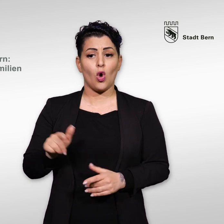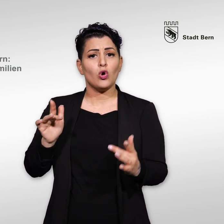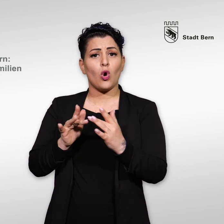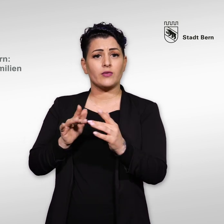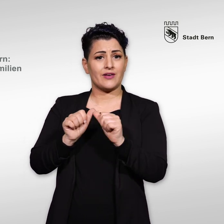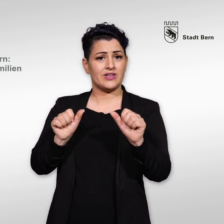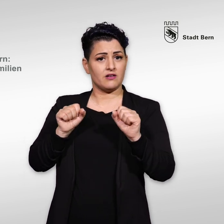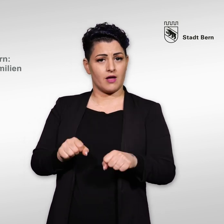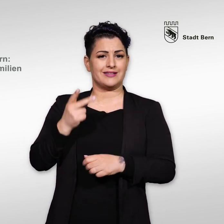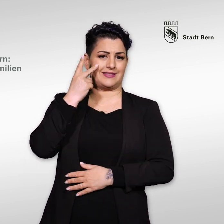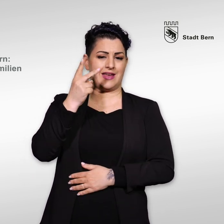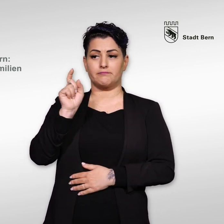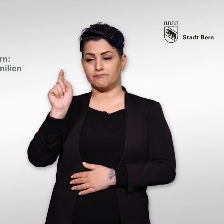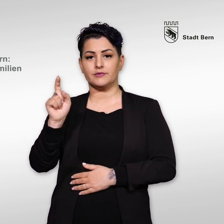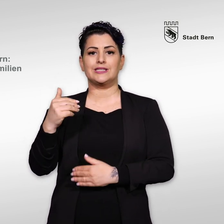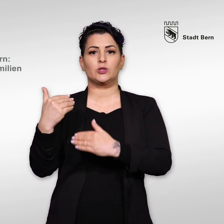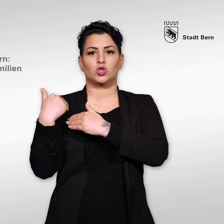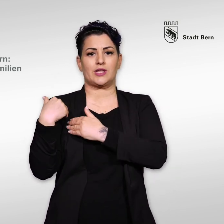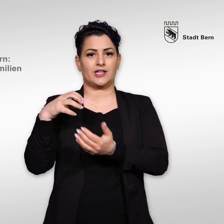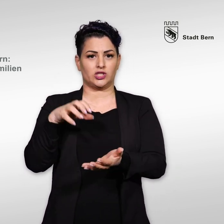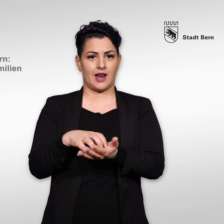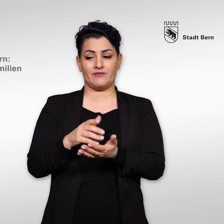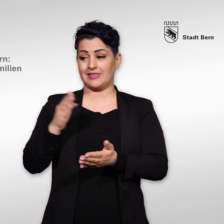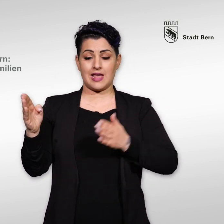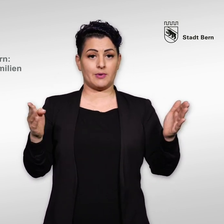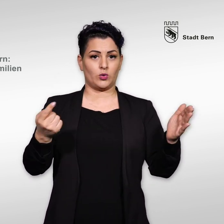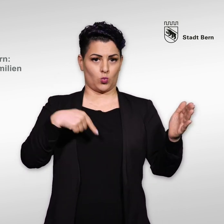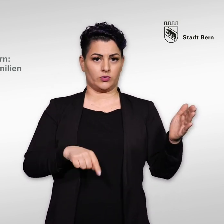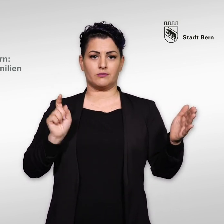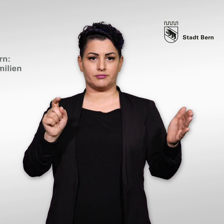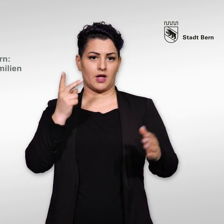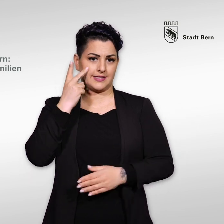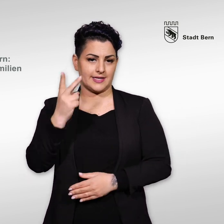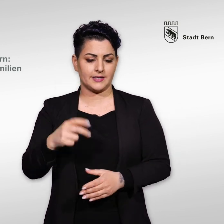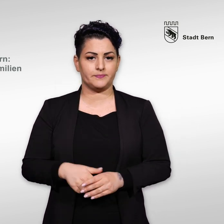Sie finden die Kontaktmöglichkeiten in der Box «Zuständige Stelle» neben oder unter diesem Video.